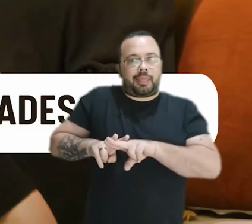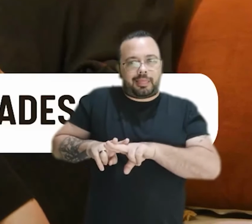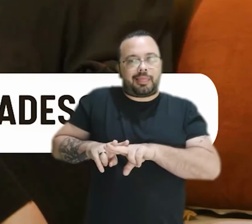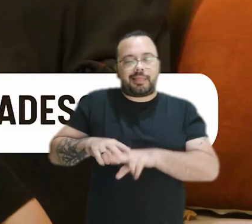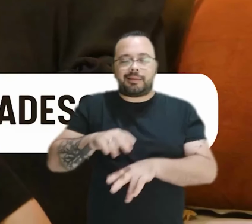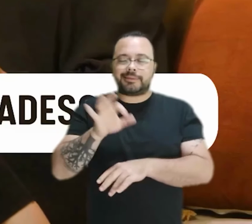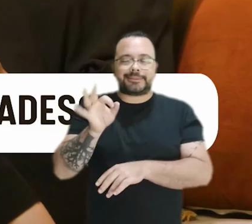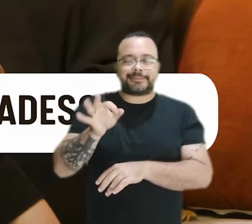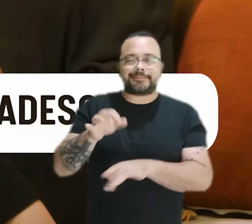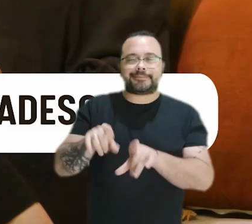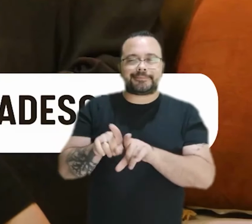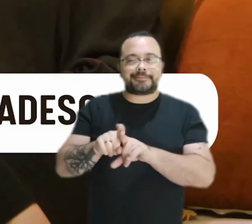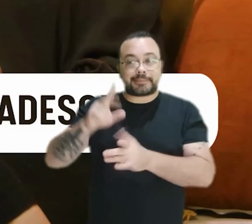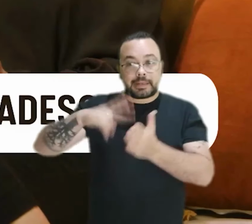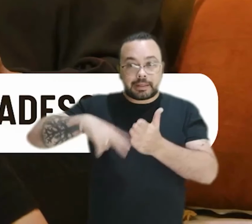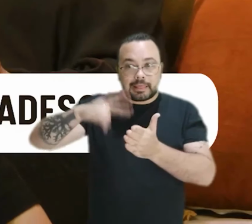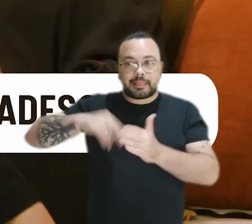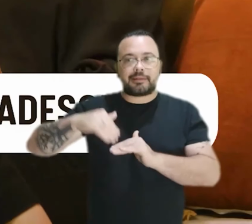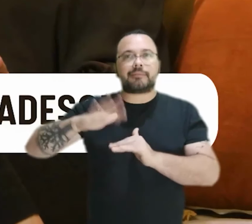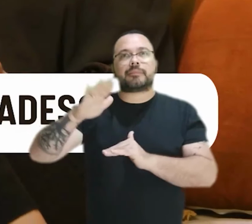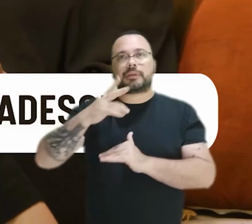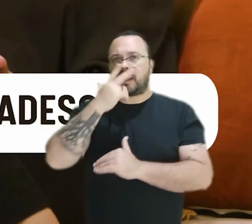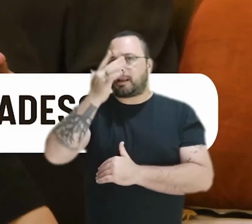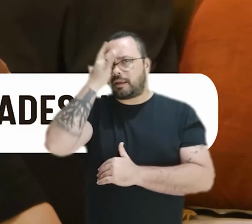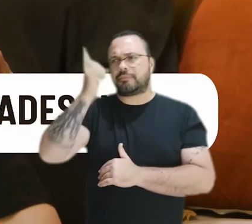E, lendo mais, eu acho que as pessoas leram mais,